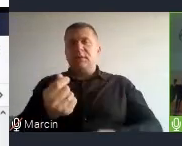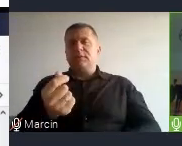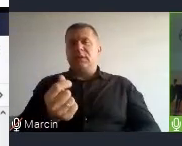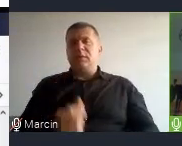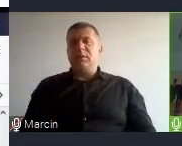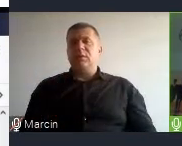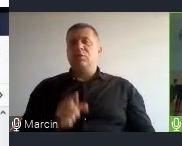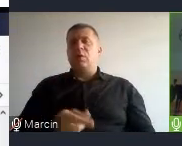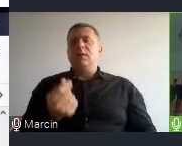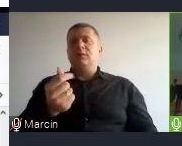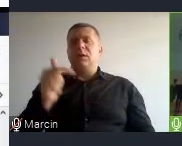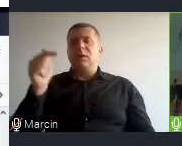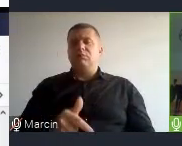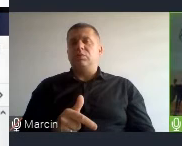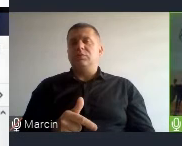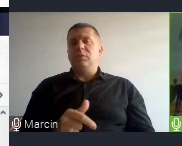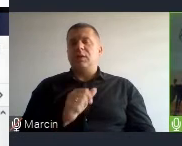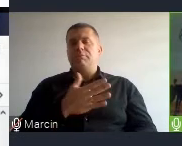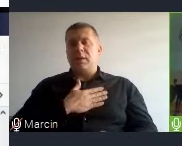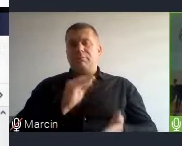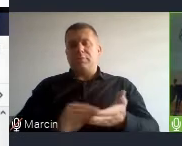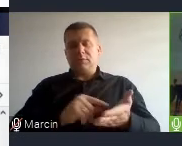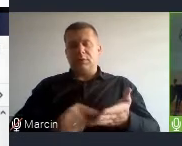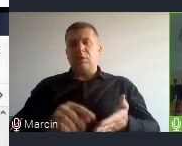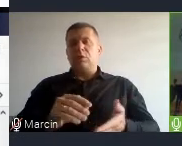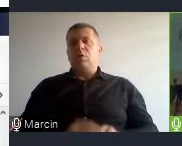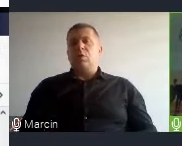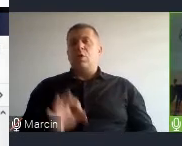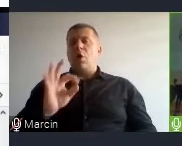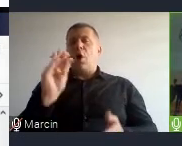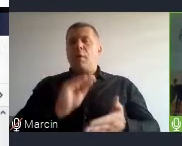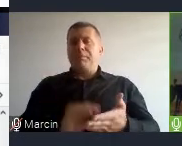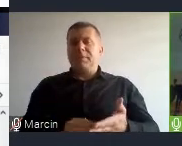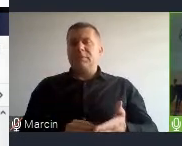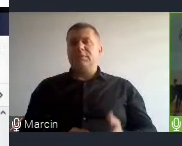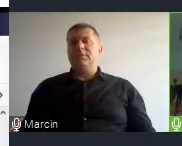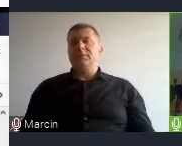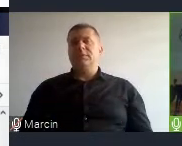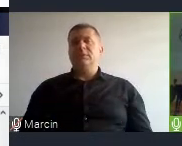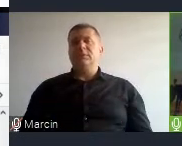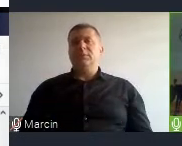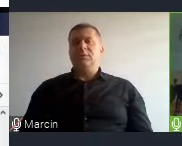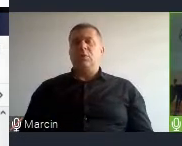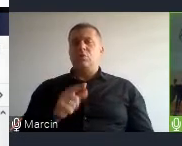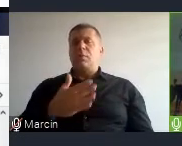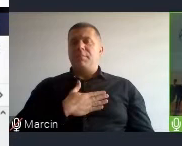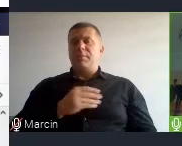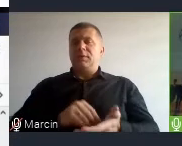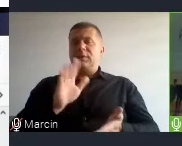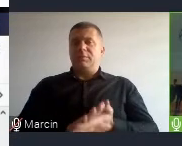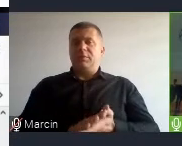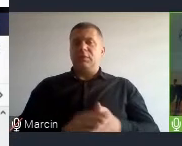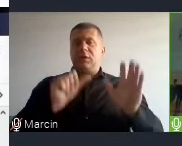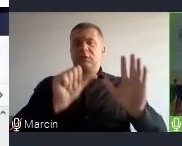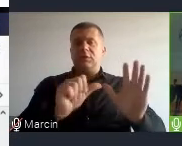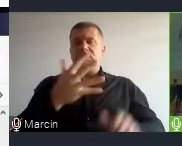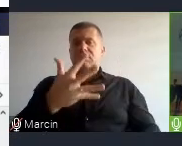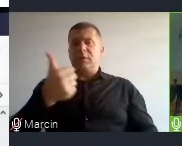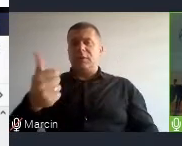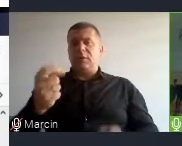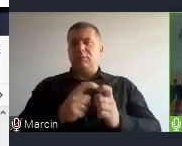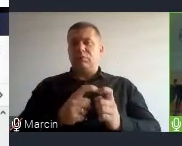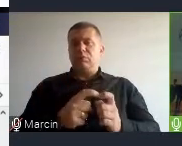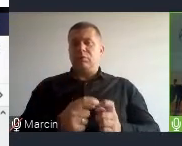a te cenniki muszą zawierać również opis i to mamy zapisane w 6.5.1 w punkcie 2.,